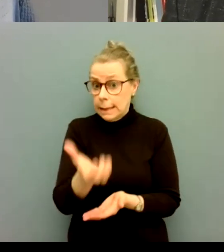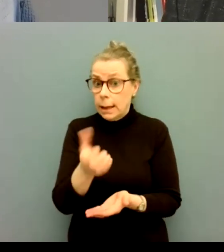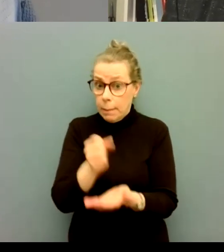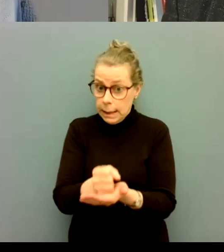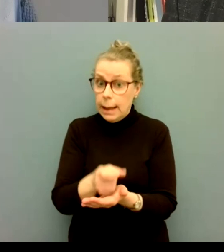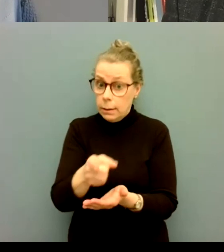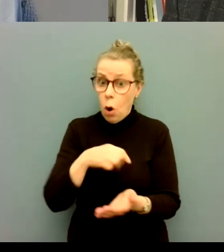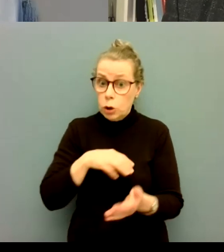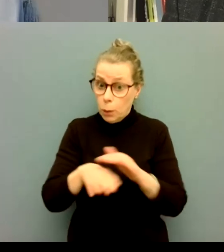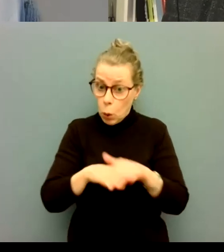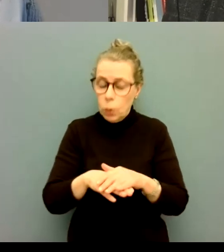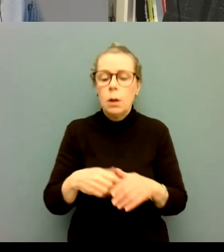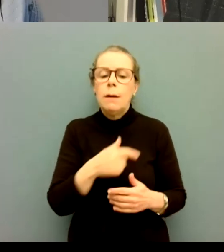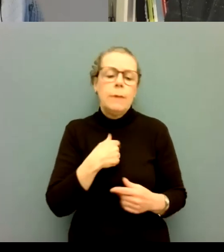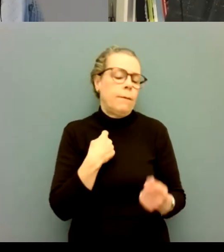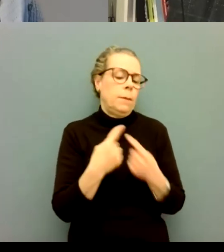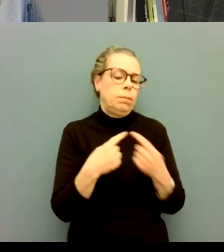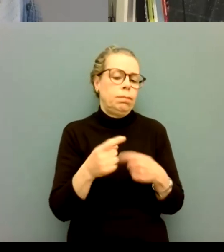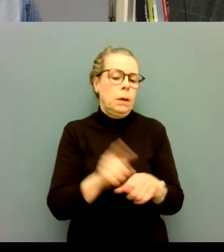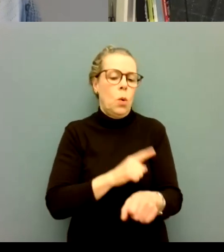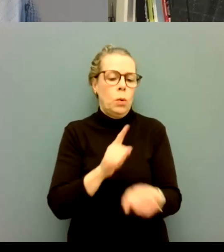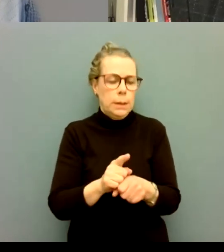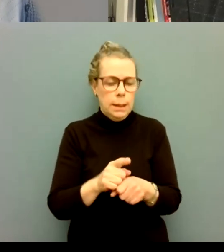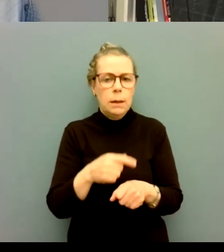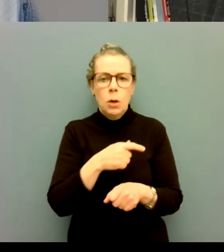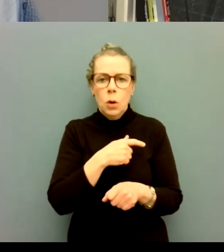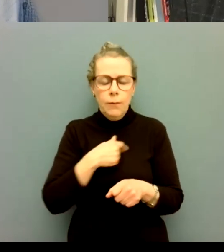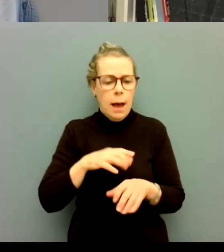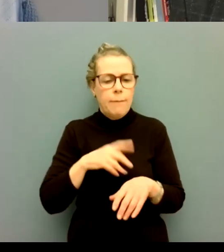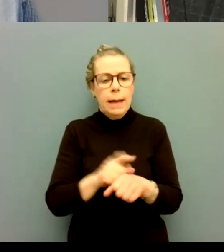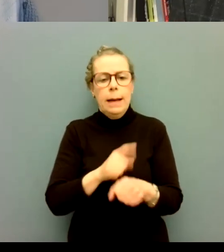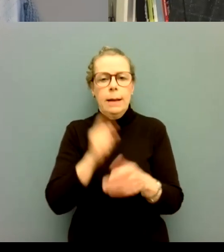Det har pratats mycket om det här, och man har-